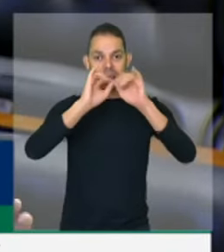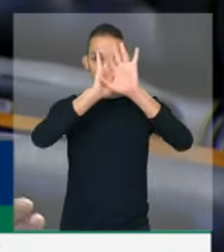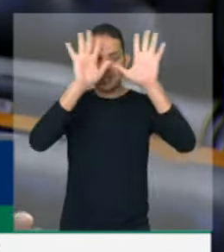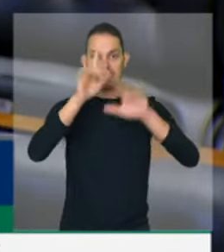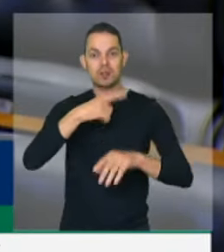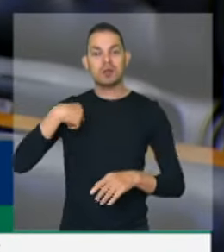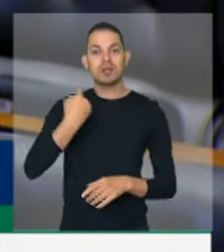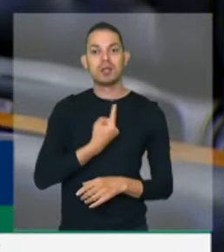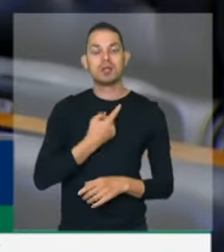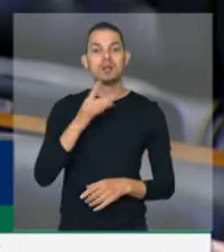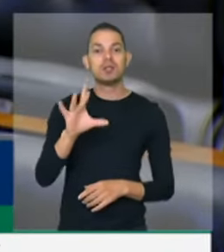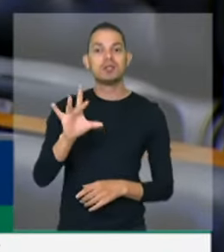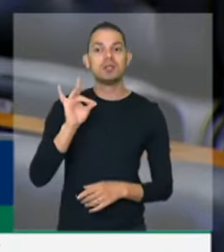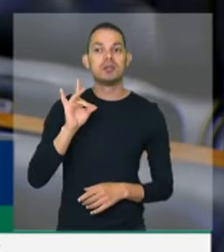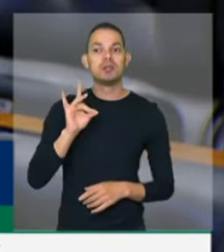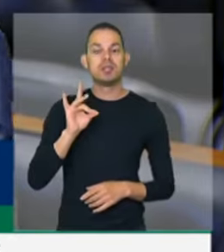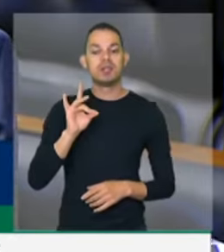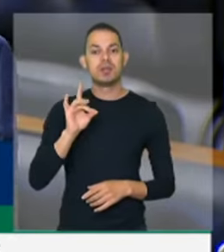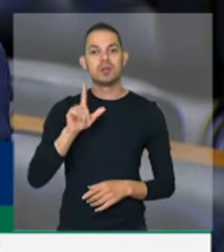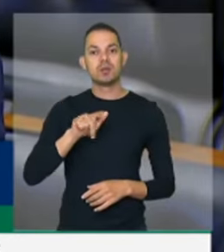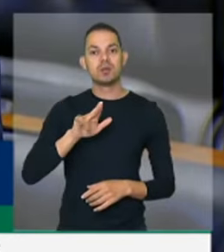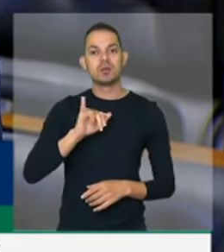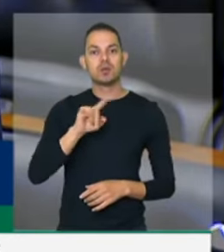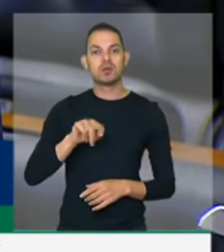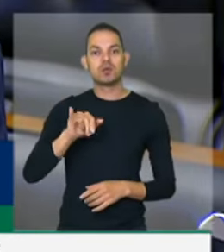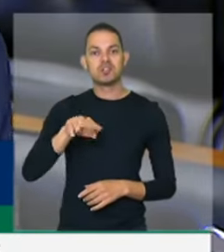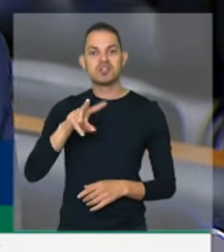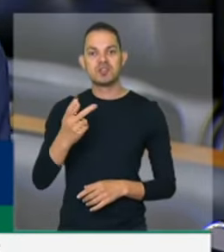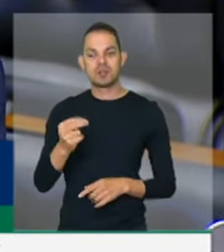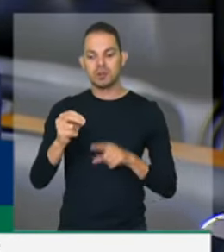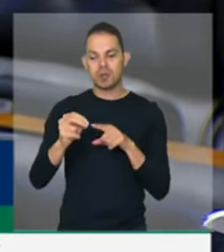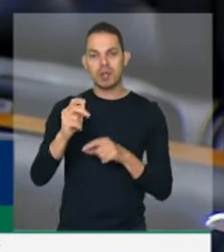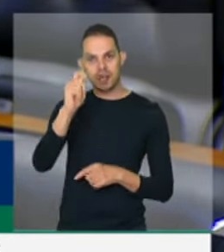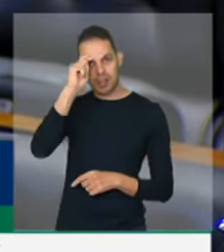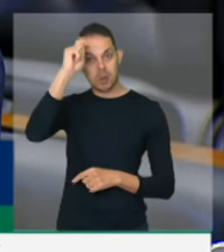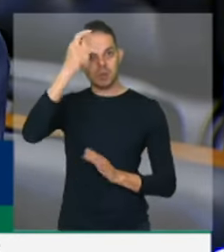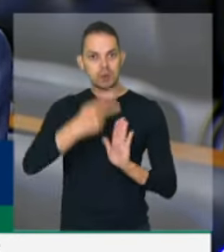PROJETO, OPTAMOS POR TRANSFORMAR LEITOS DE UTI E LEITOS CLÍNICOS DE NÃO COVID